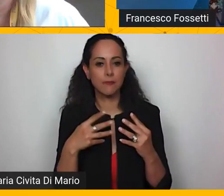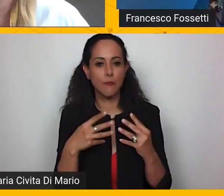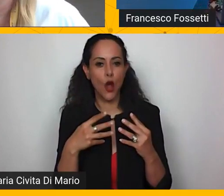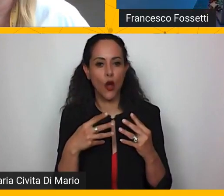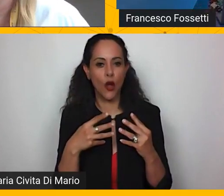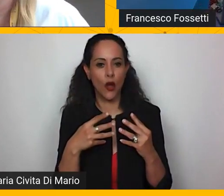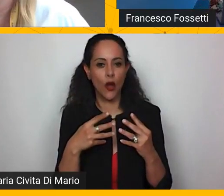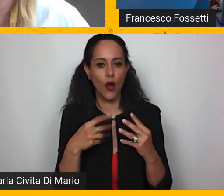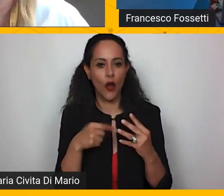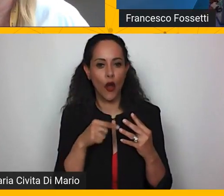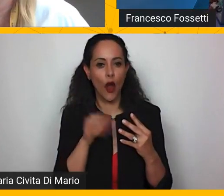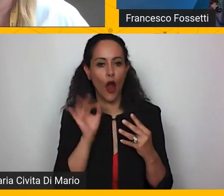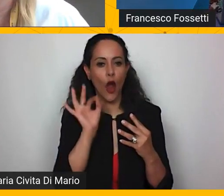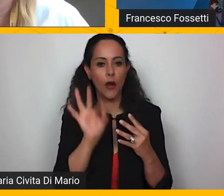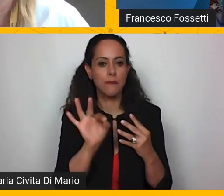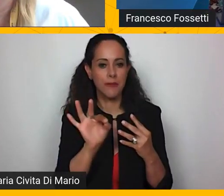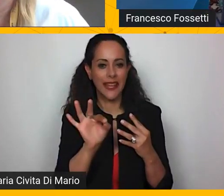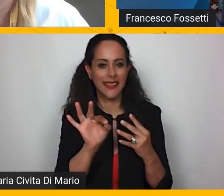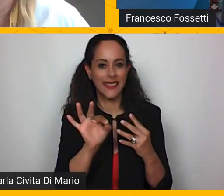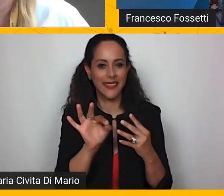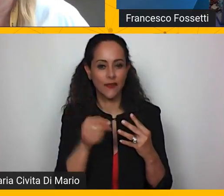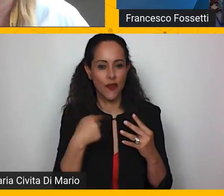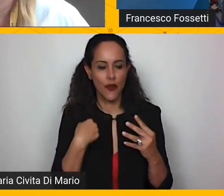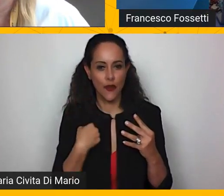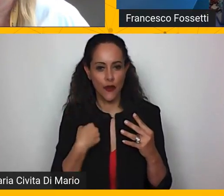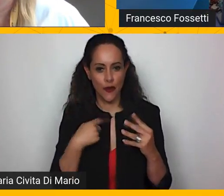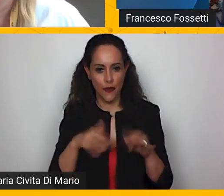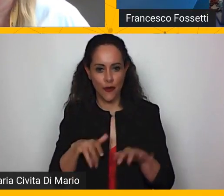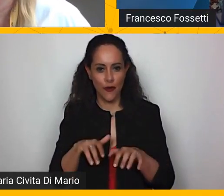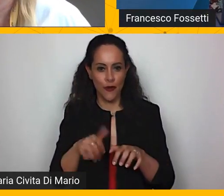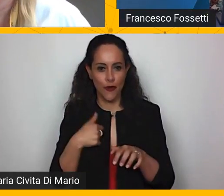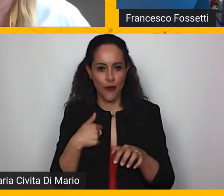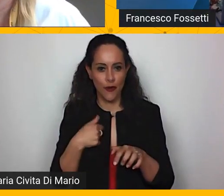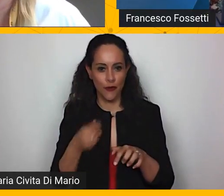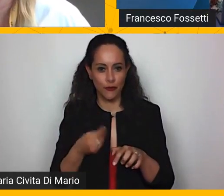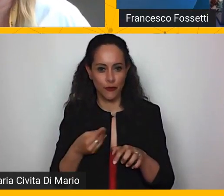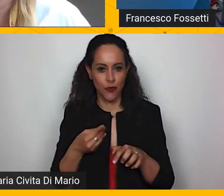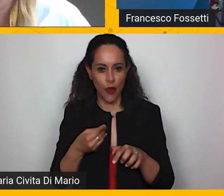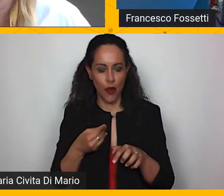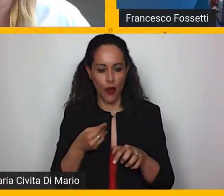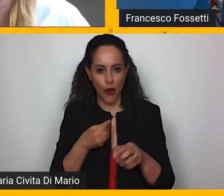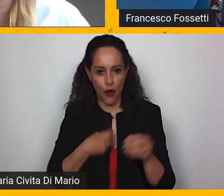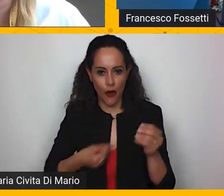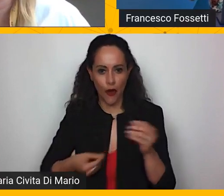puntano a ricevere dai propri